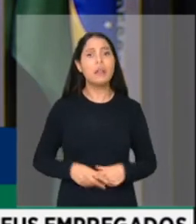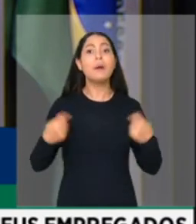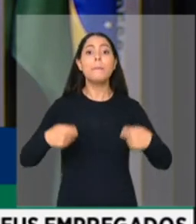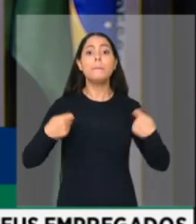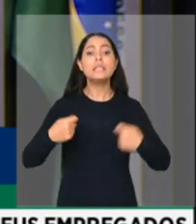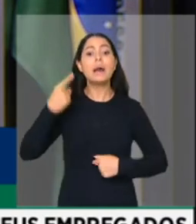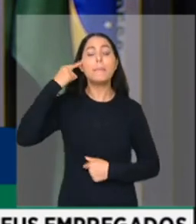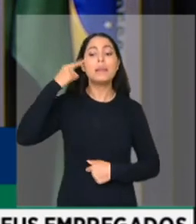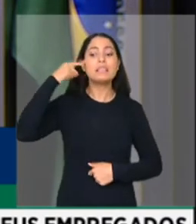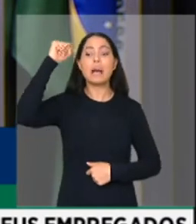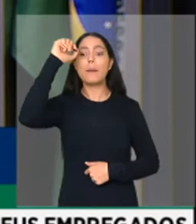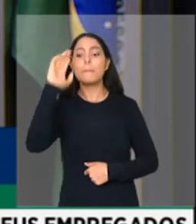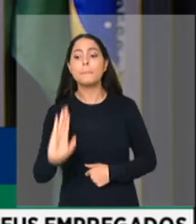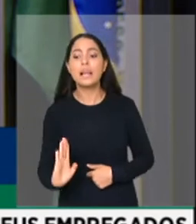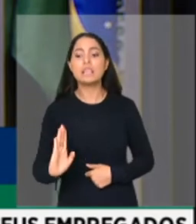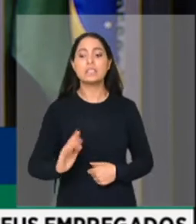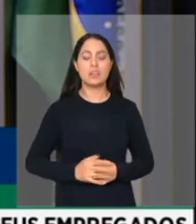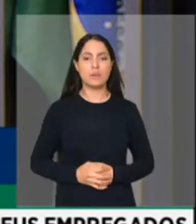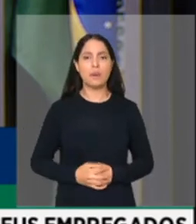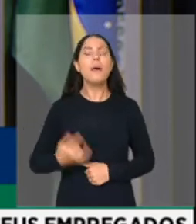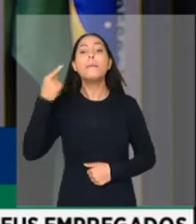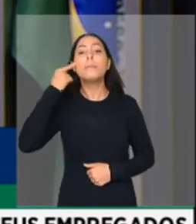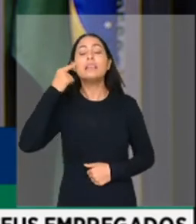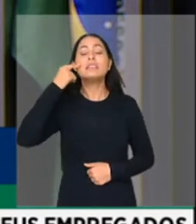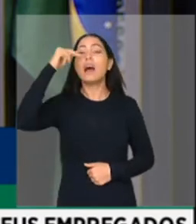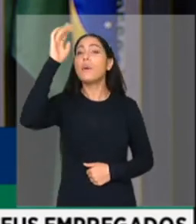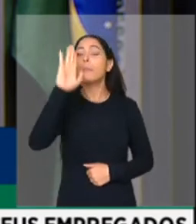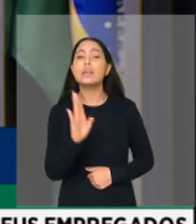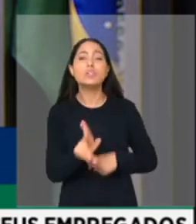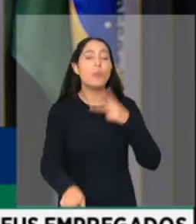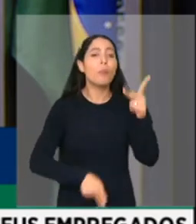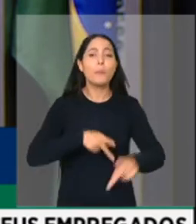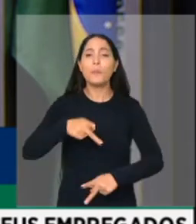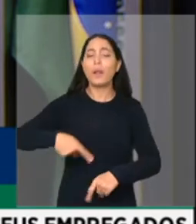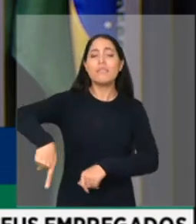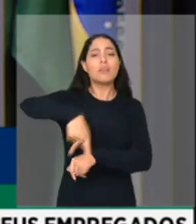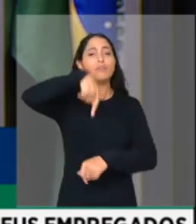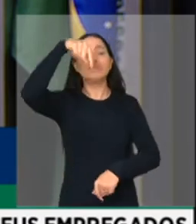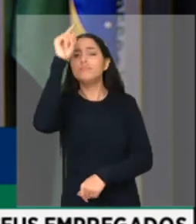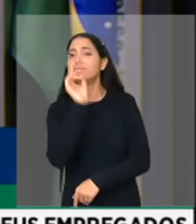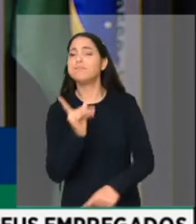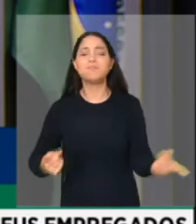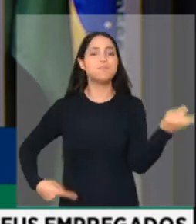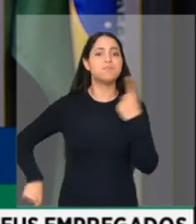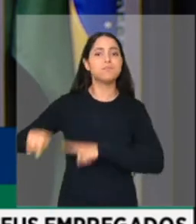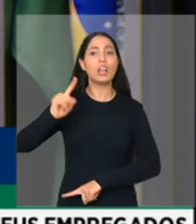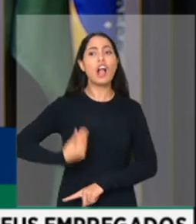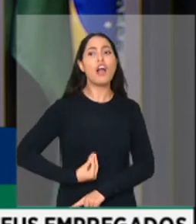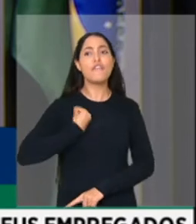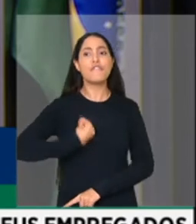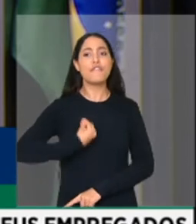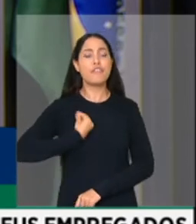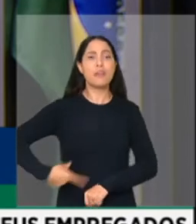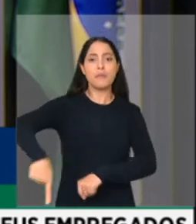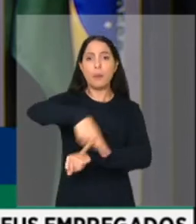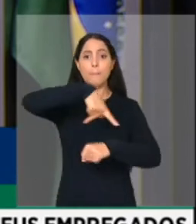BRASIL, CHEGOU A HORA DE PENSAR NOS BRASILEIROS E CHAMAR AS FORÇAS VIVAS DESSA NAÇÃO PARA, EFETIVAMENTE, CONSTRUIR UMA SOLUÇÃO PARA